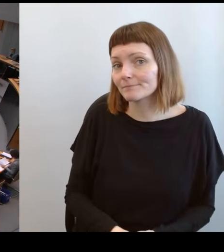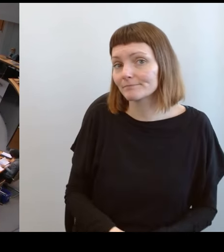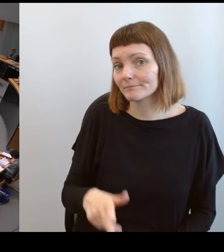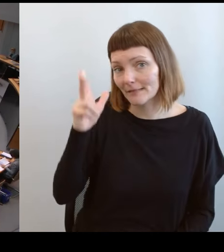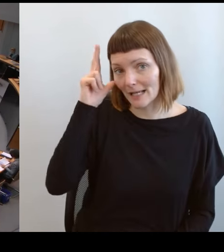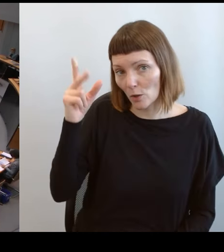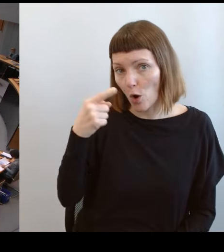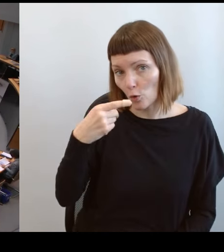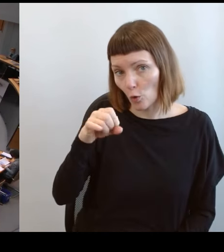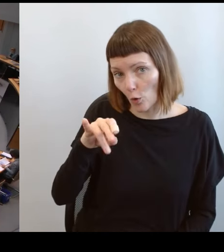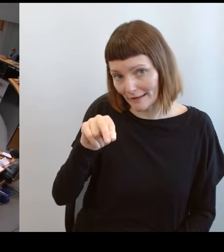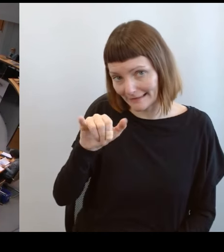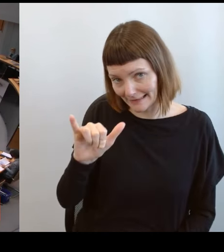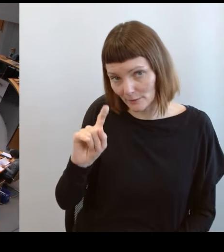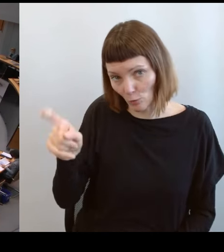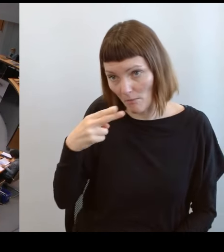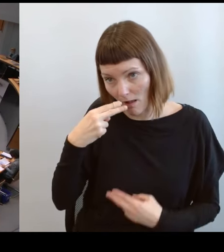die Linksfraktion der Kollege Schüssel.